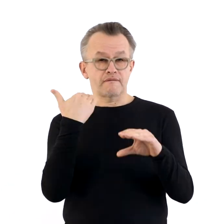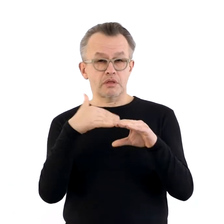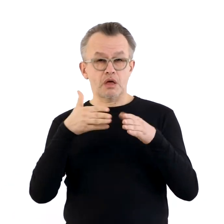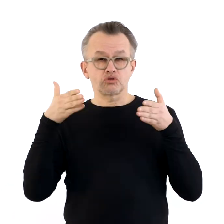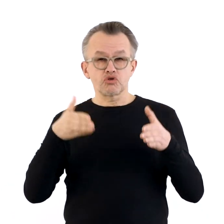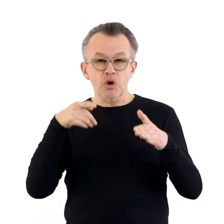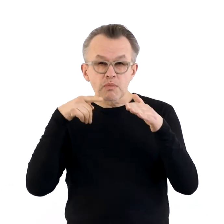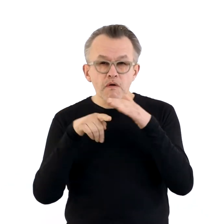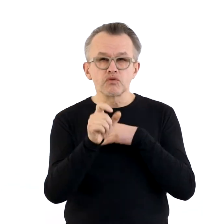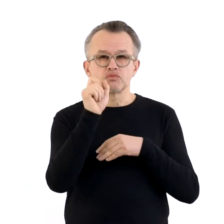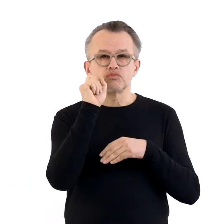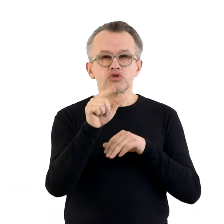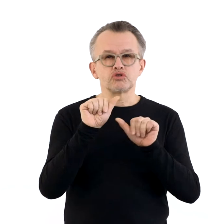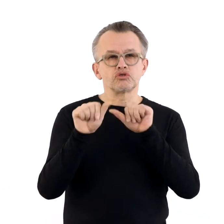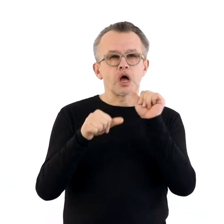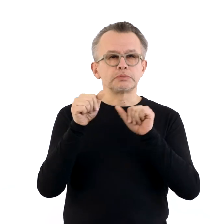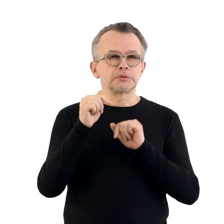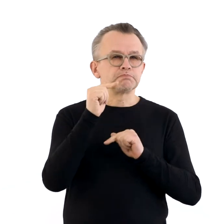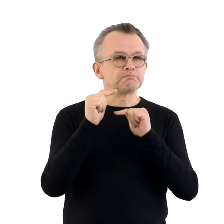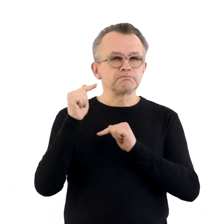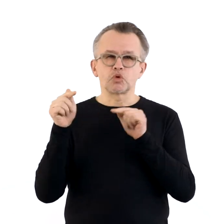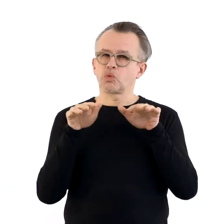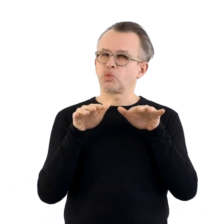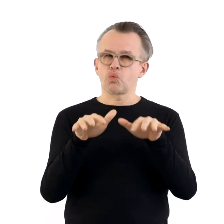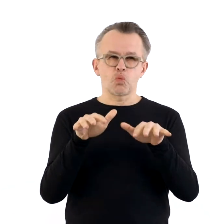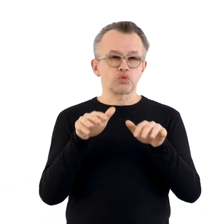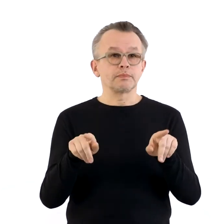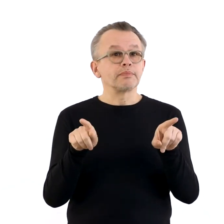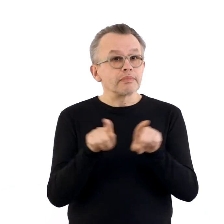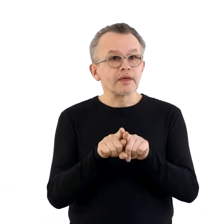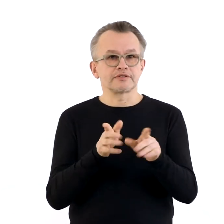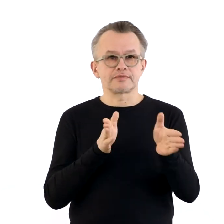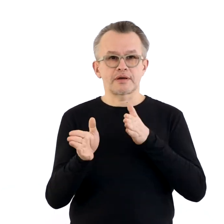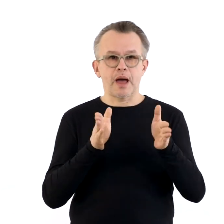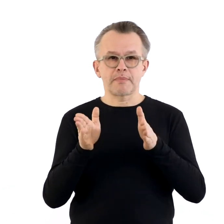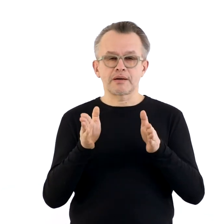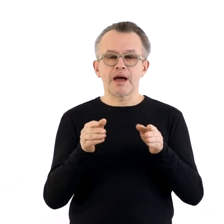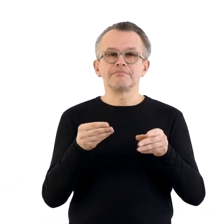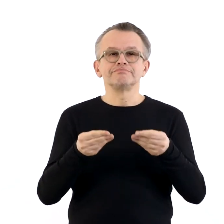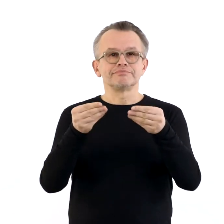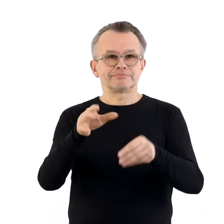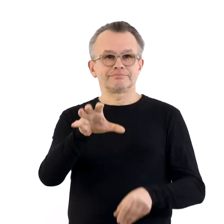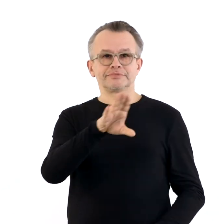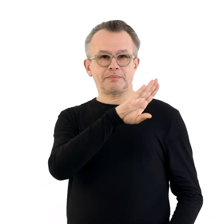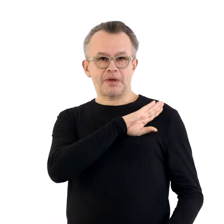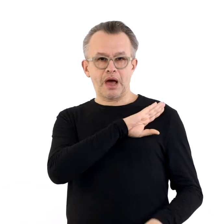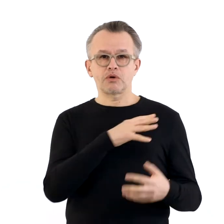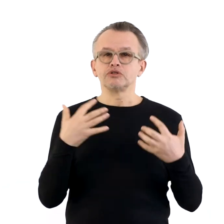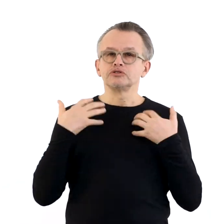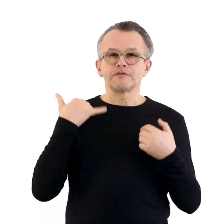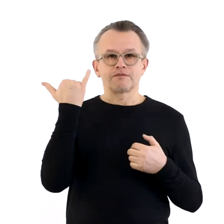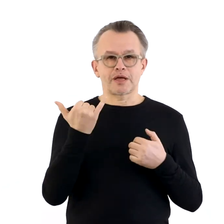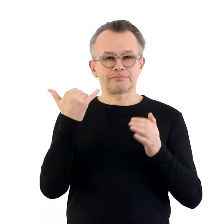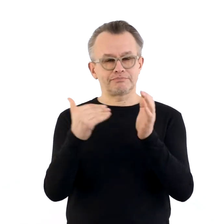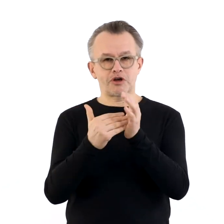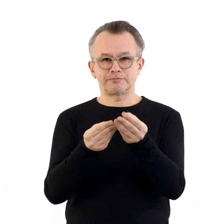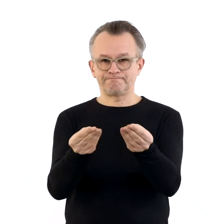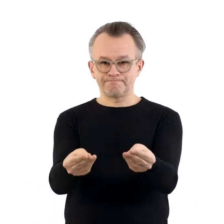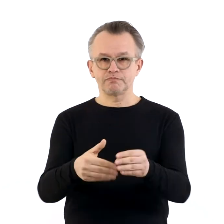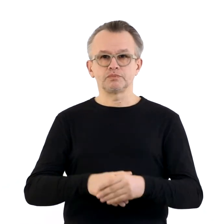Ich wnętrza były pełne drobnej rzeźby i ceramiki mającej służyć zmarłemu na drodze wiecznej.